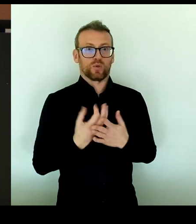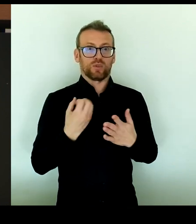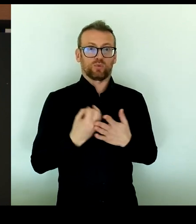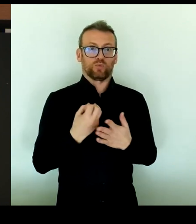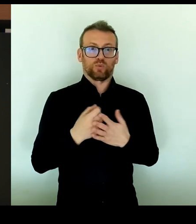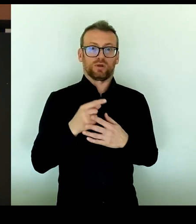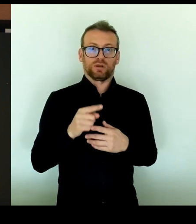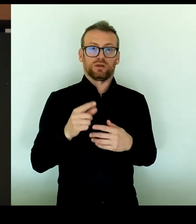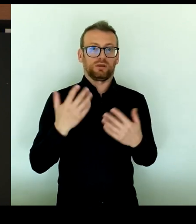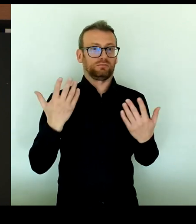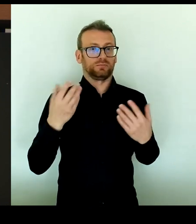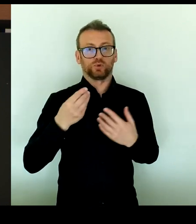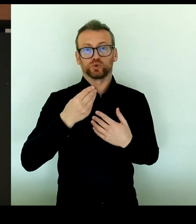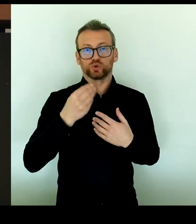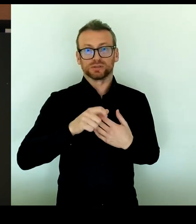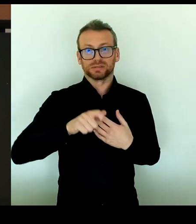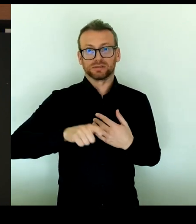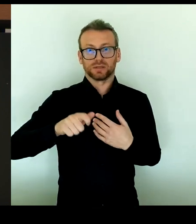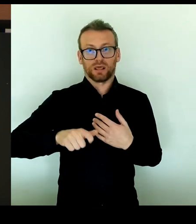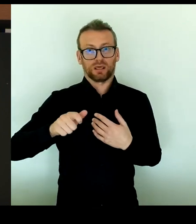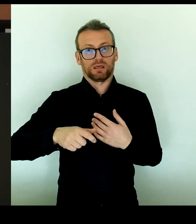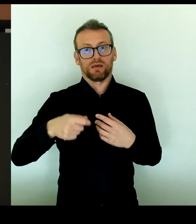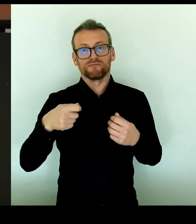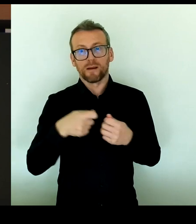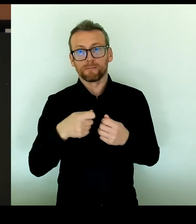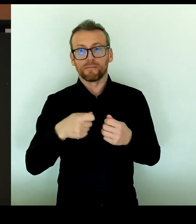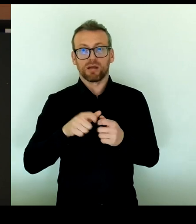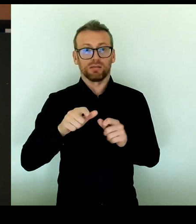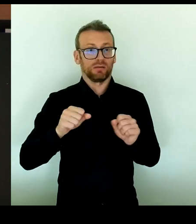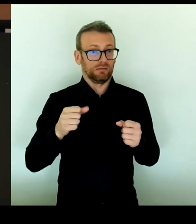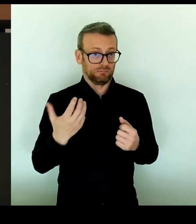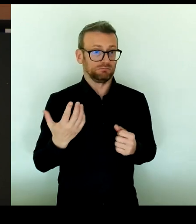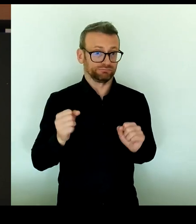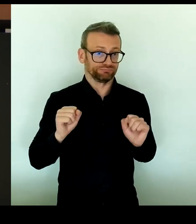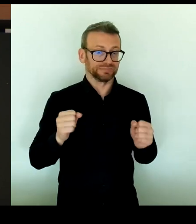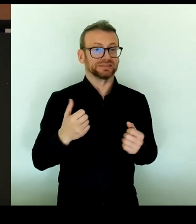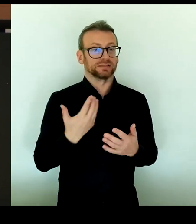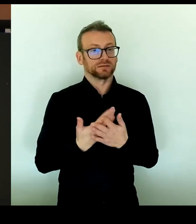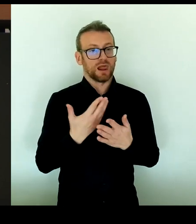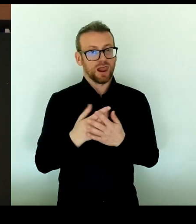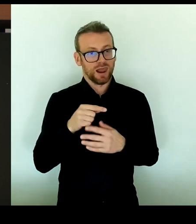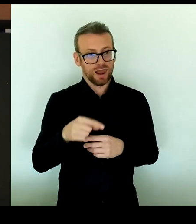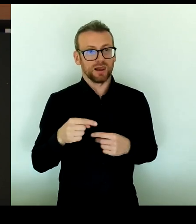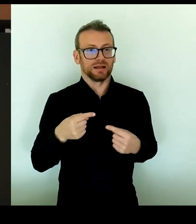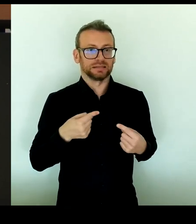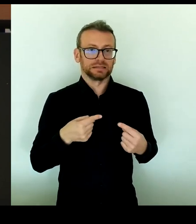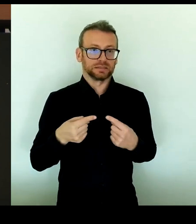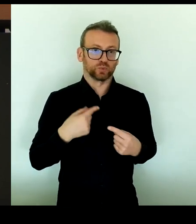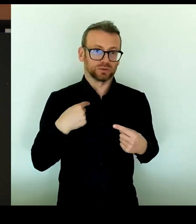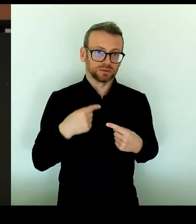Uns geht es darum, Räume als notwendige Voraussetzungen für künstlerisches Schaffen langfristig - besser noch